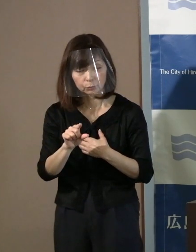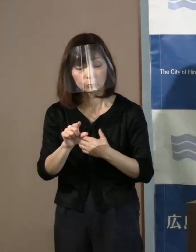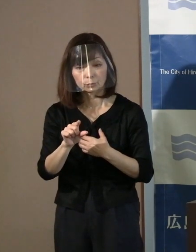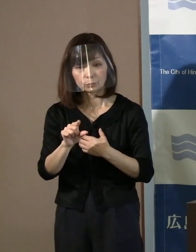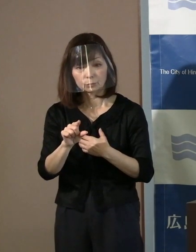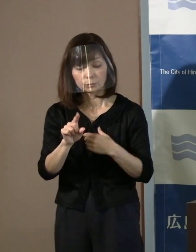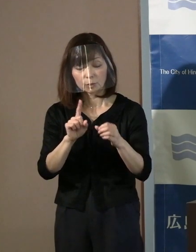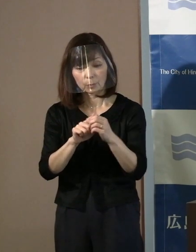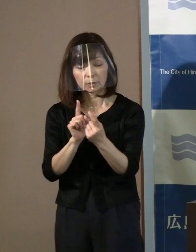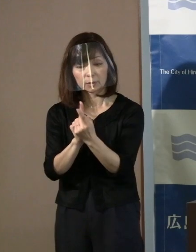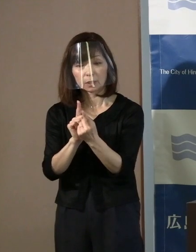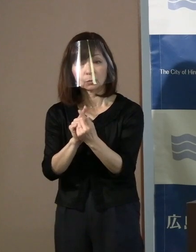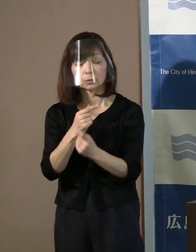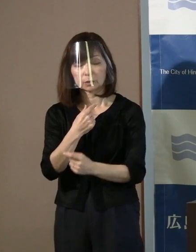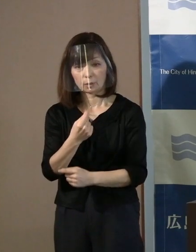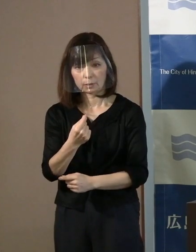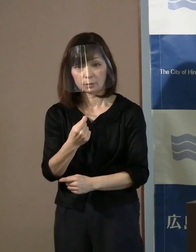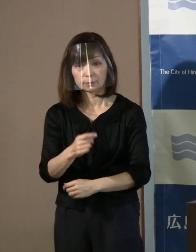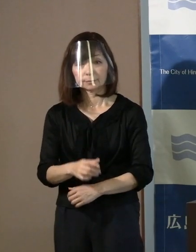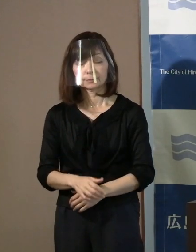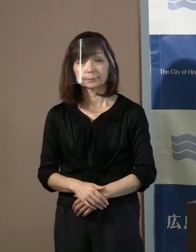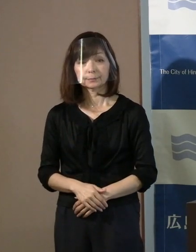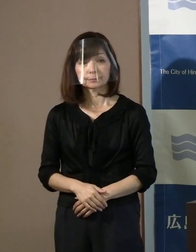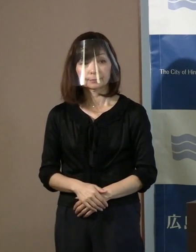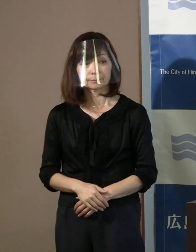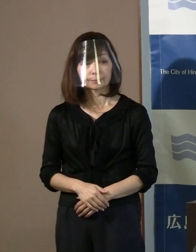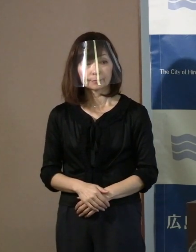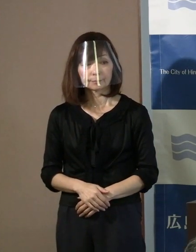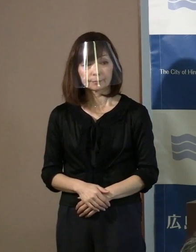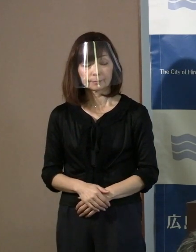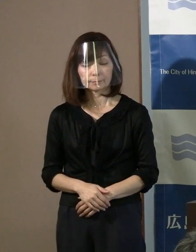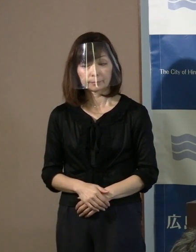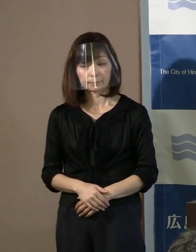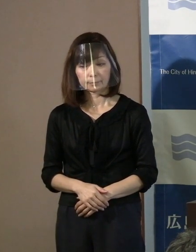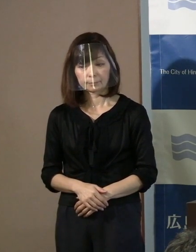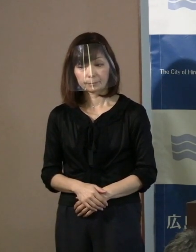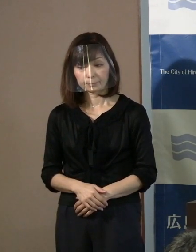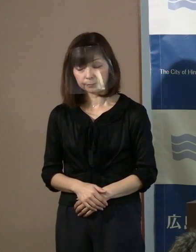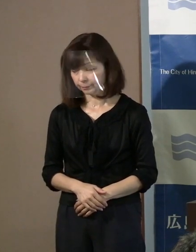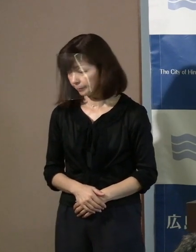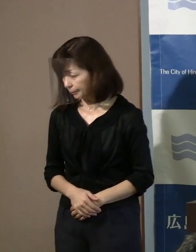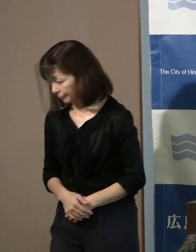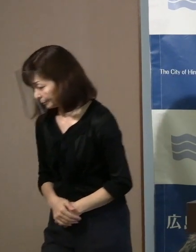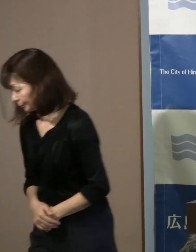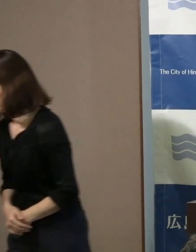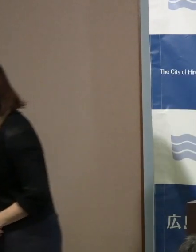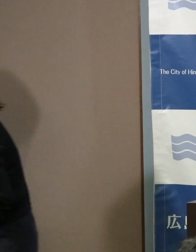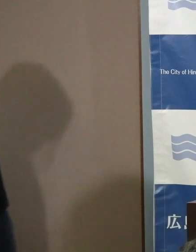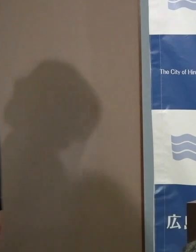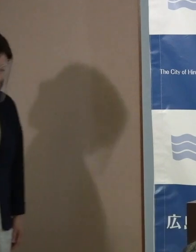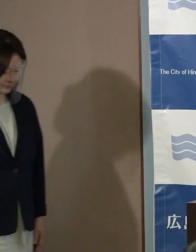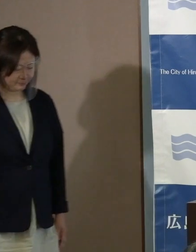思っております｡ (市職員)市民の方からの お問い合わせでございますけれども､